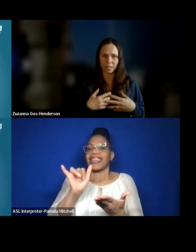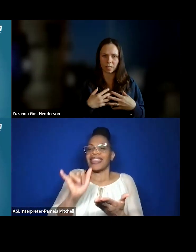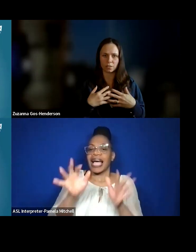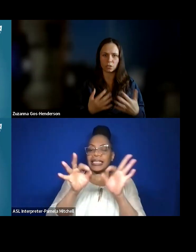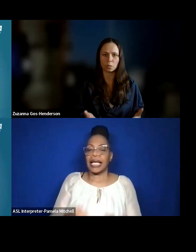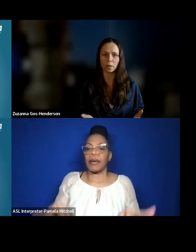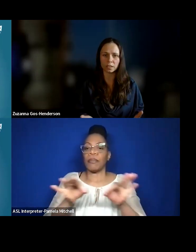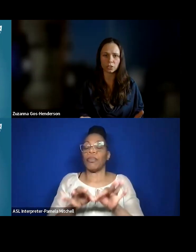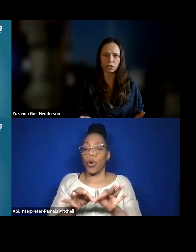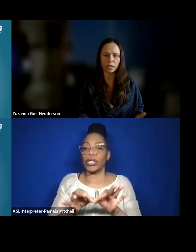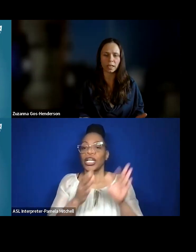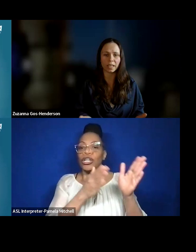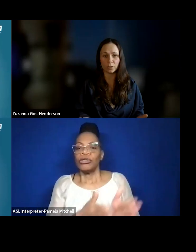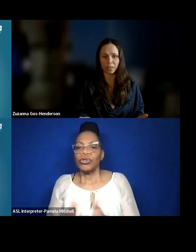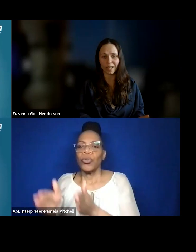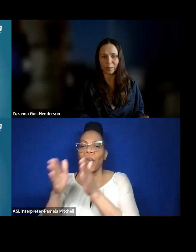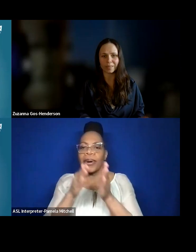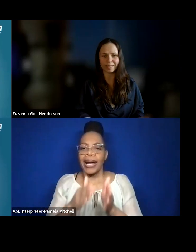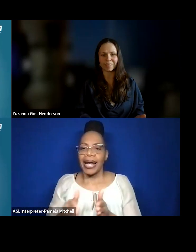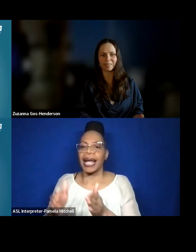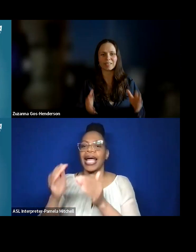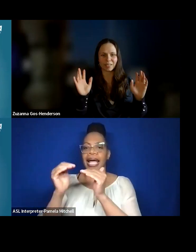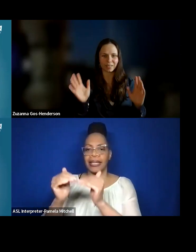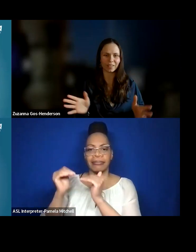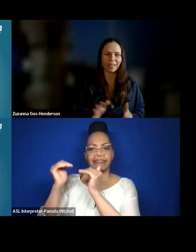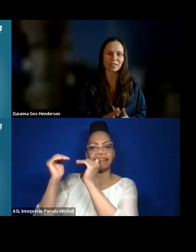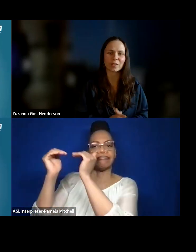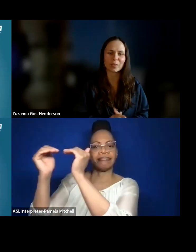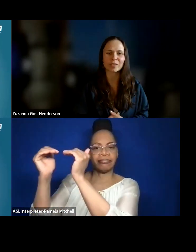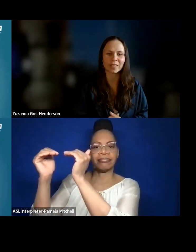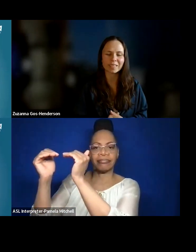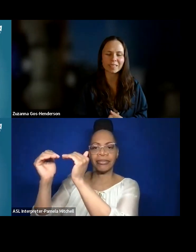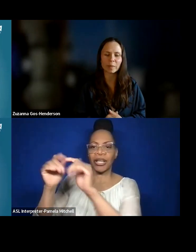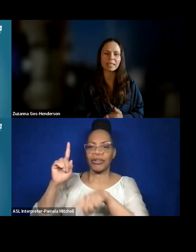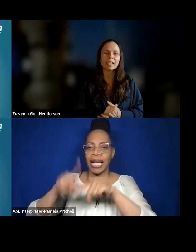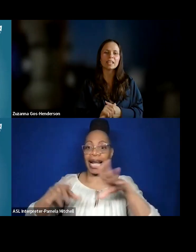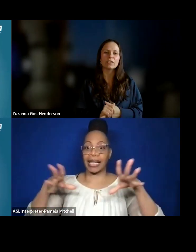No asumas demasiado si puedes evitarlo. Sé que eso es pedir mucho para la mayoría de nosotros,